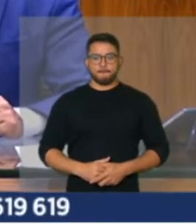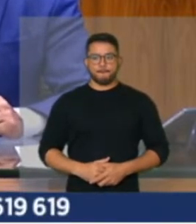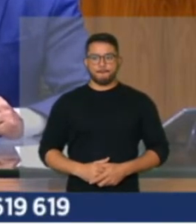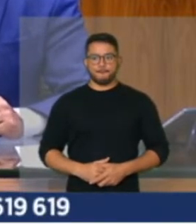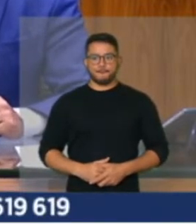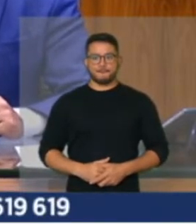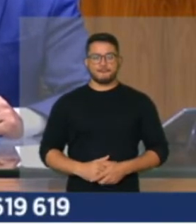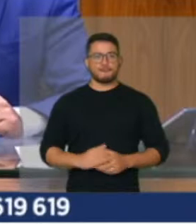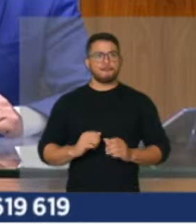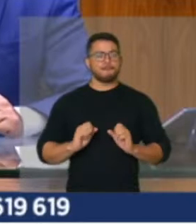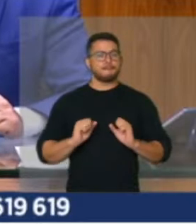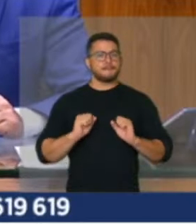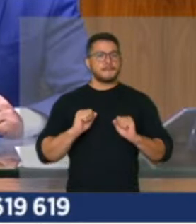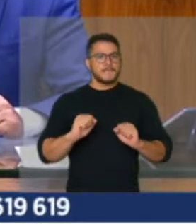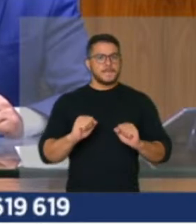PODEMOS FAZER SIMBÓLICA? AH,